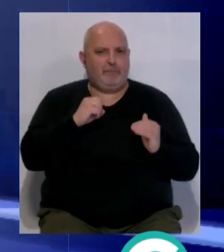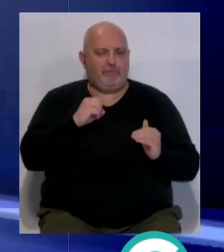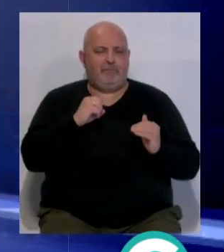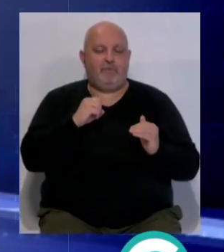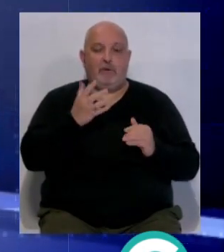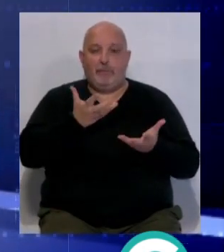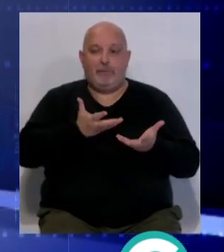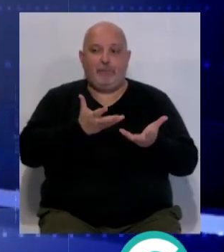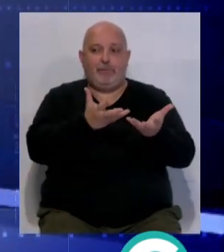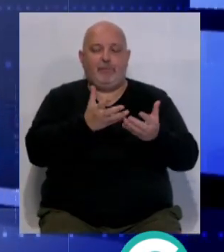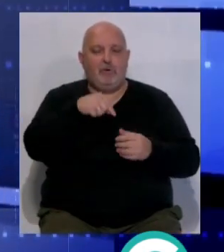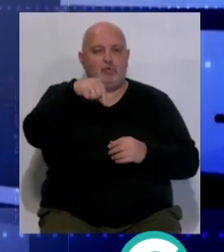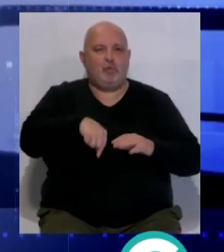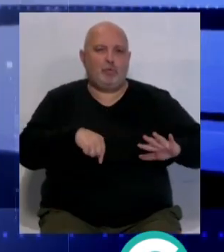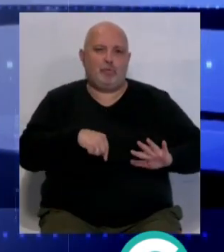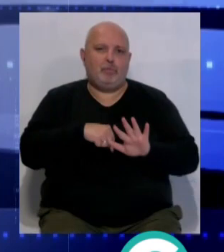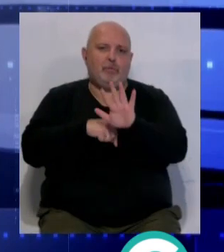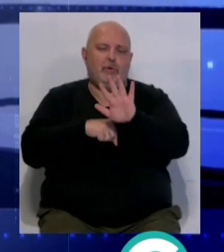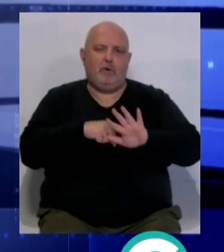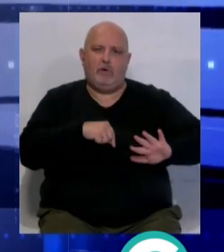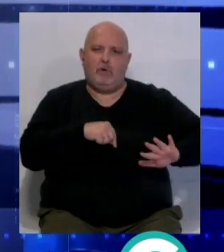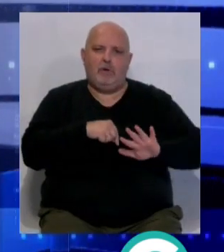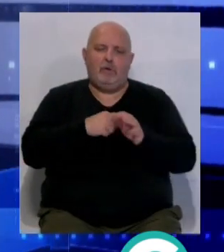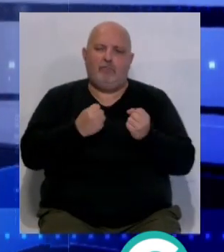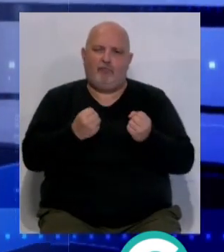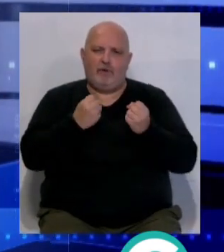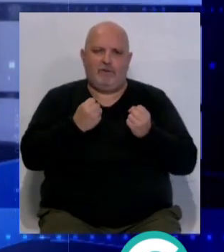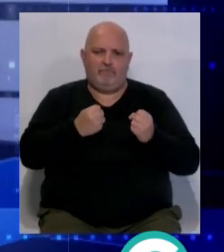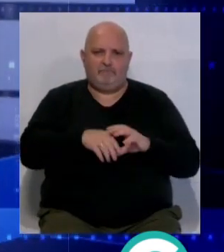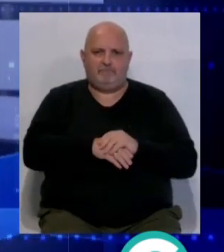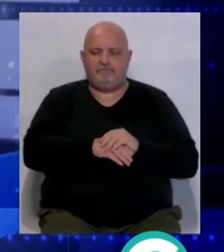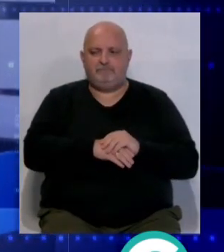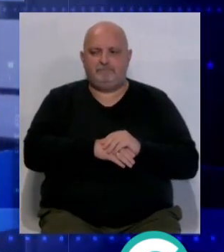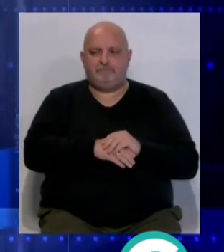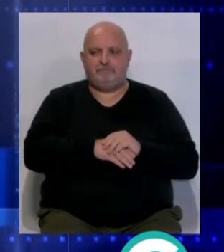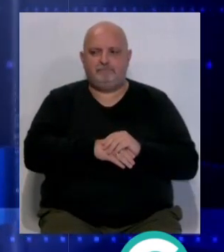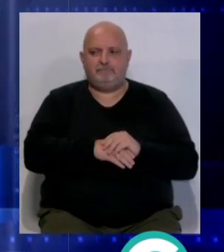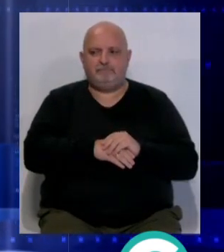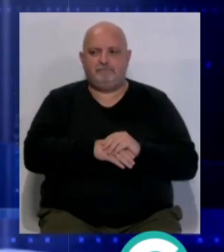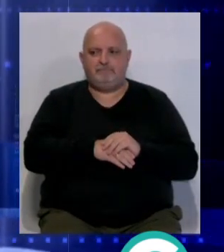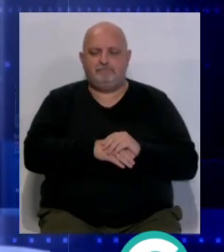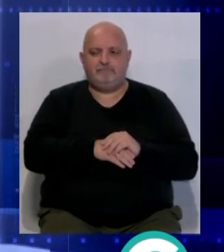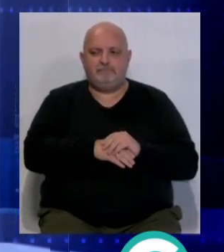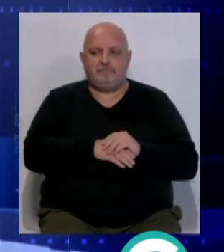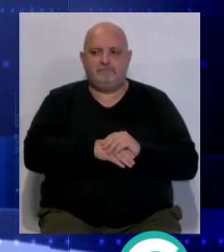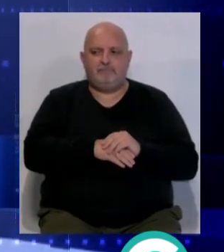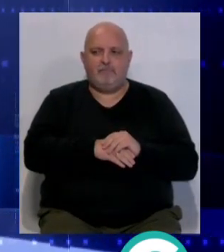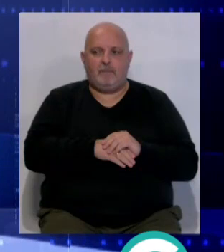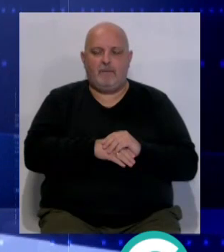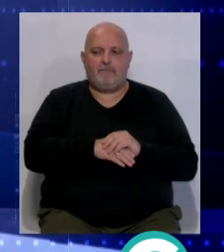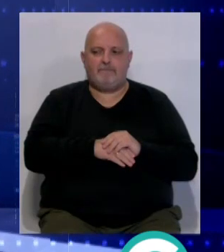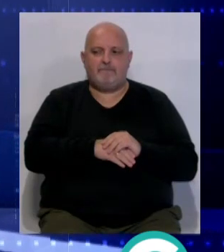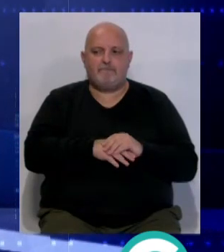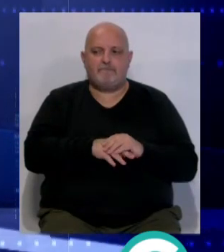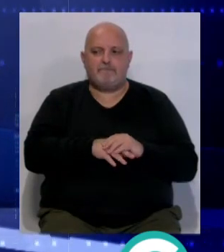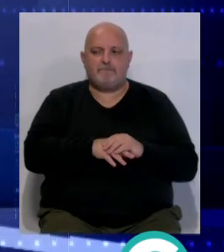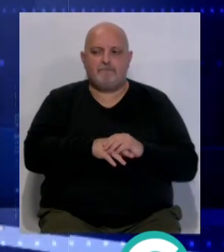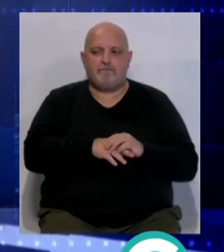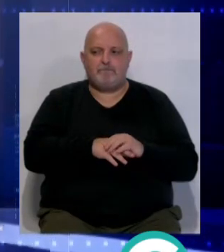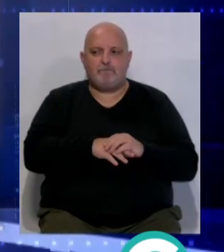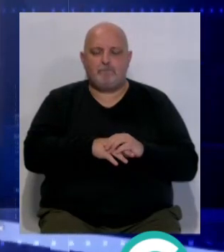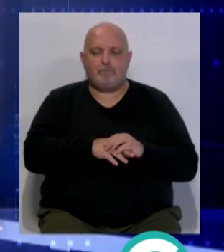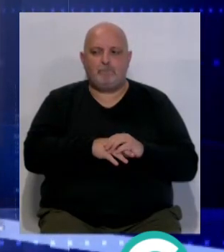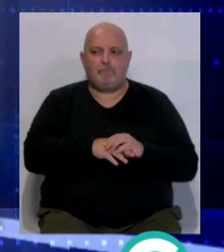vientos soplarán del suroeste con rachas de muy fuertes en el [Música] litoral para la